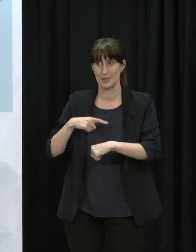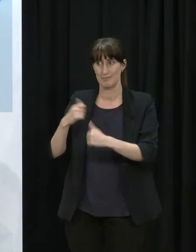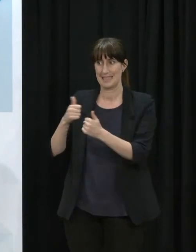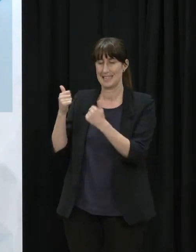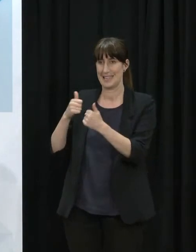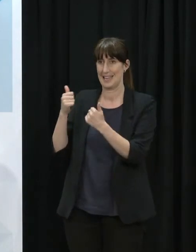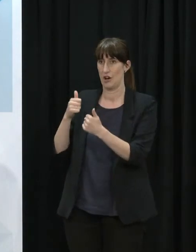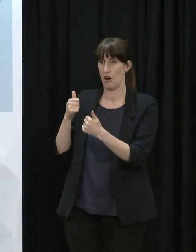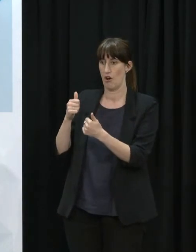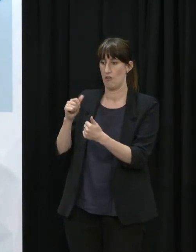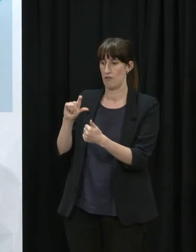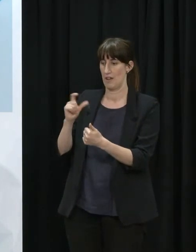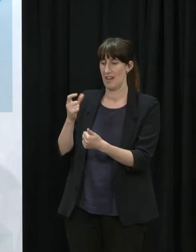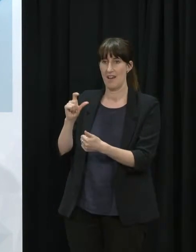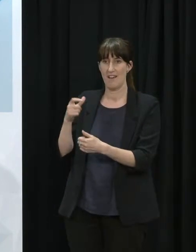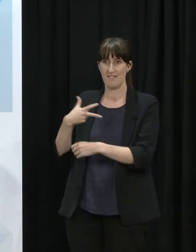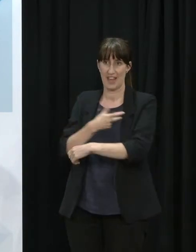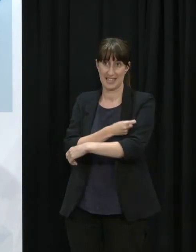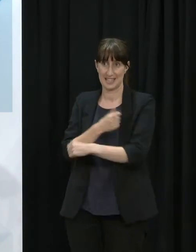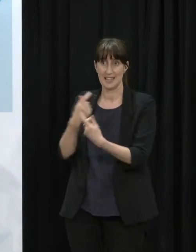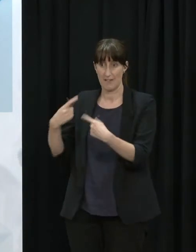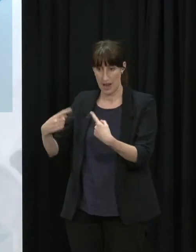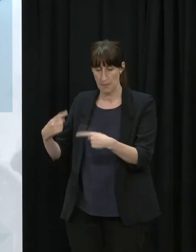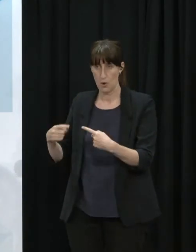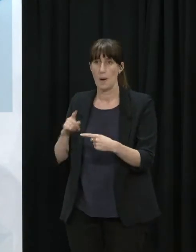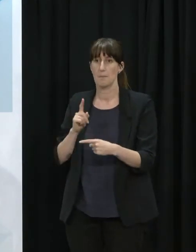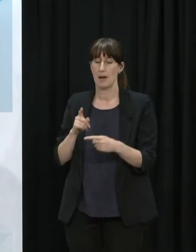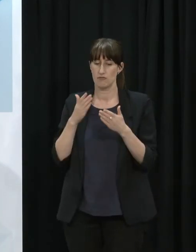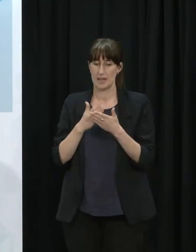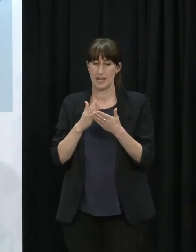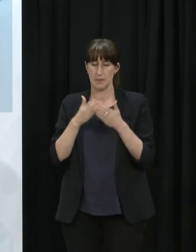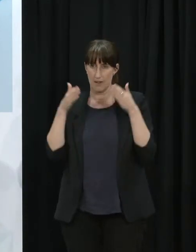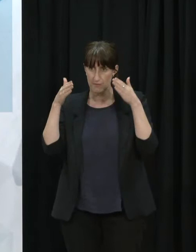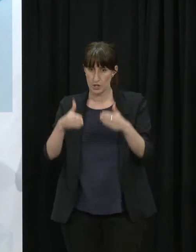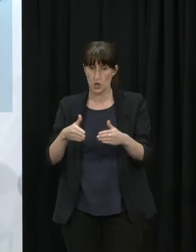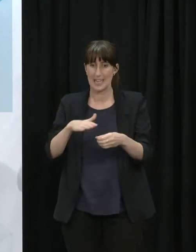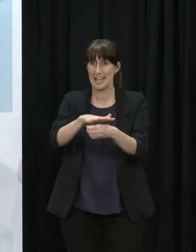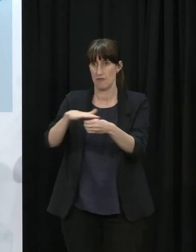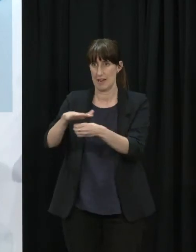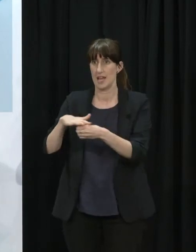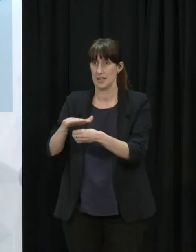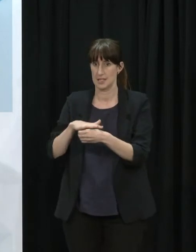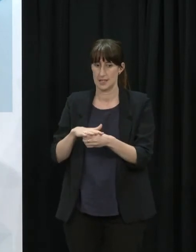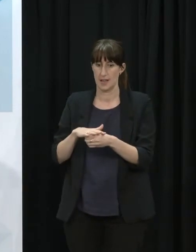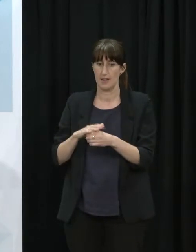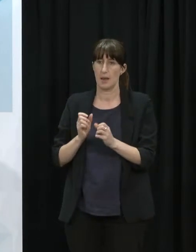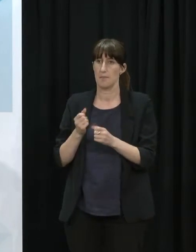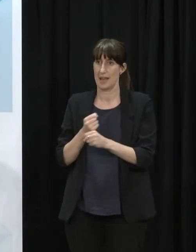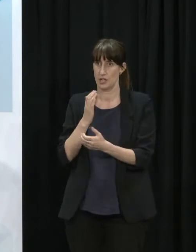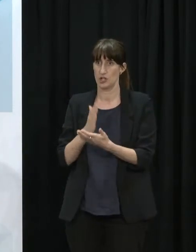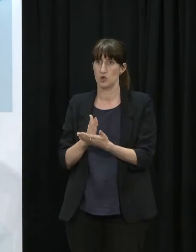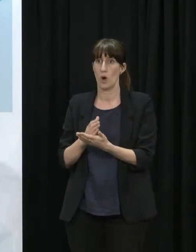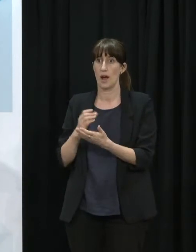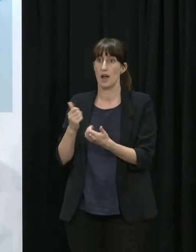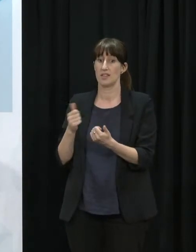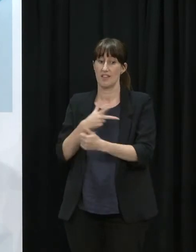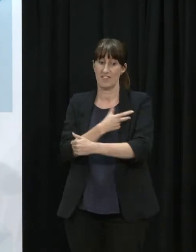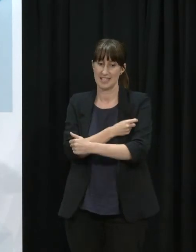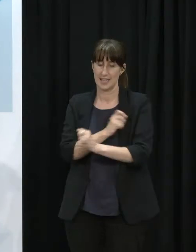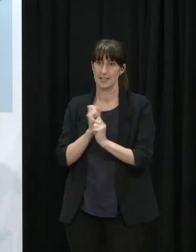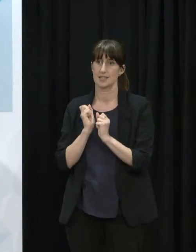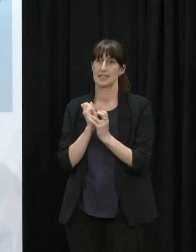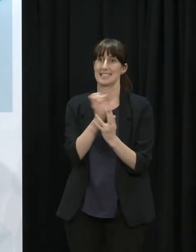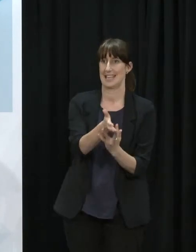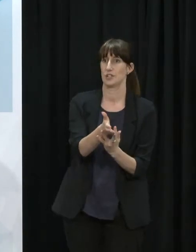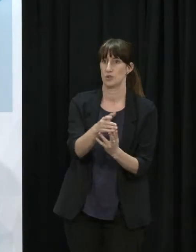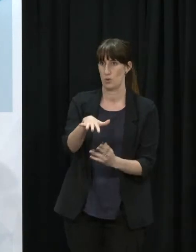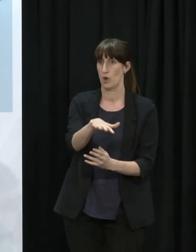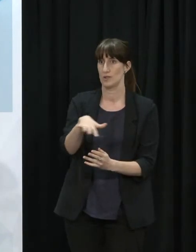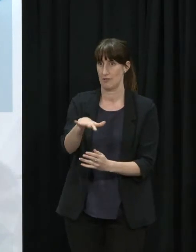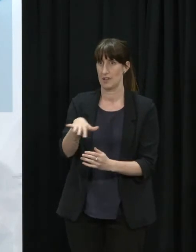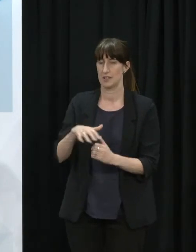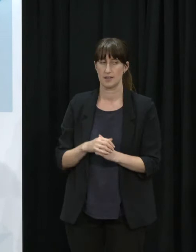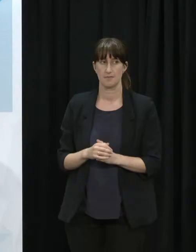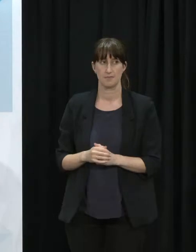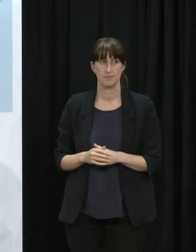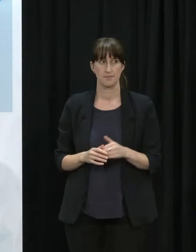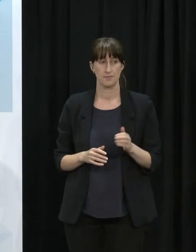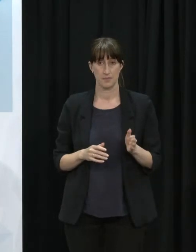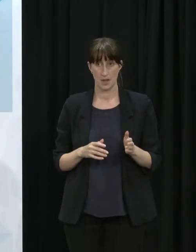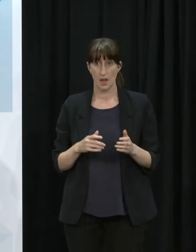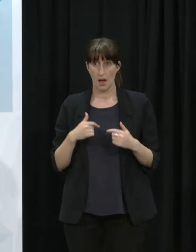nga tamariki Mari 5 ki te 11 me